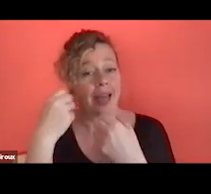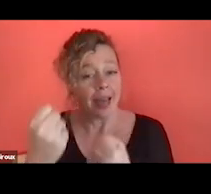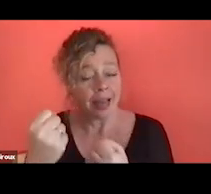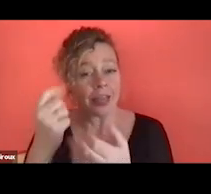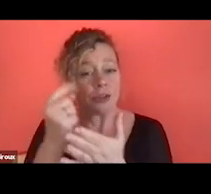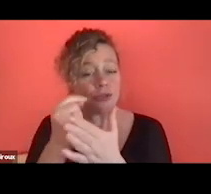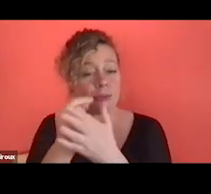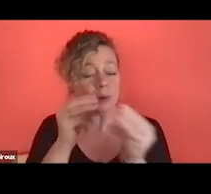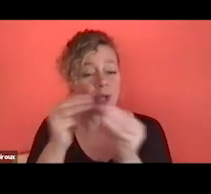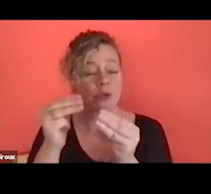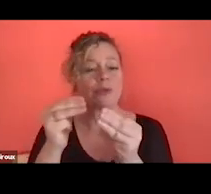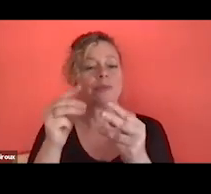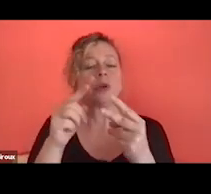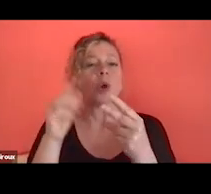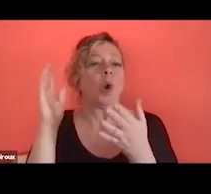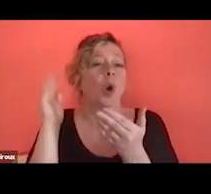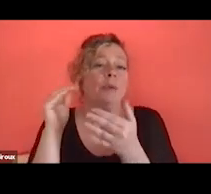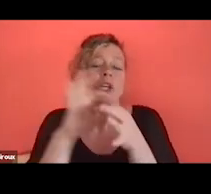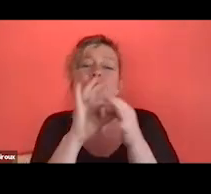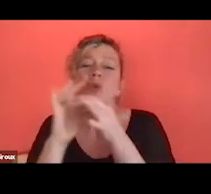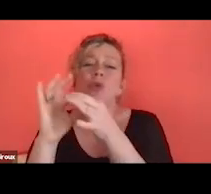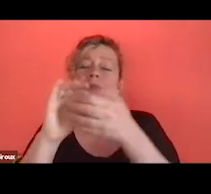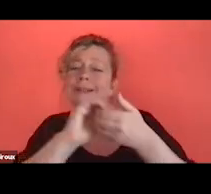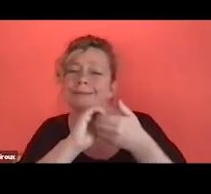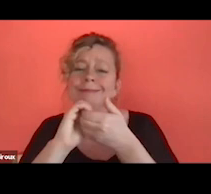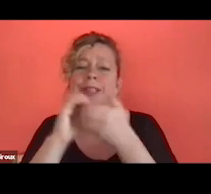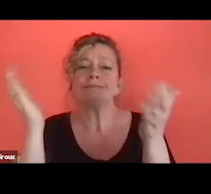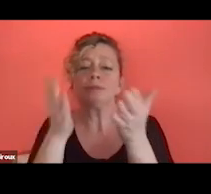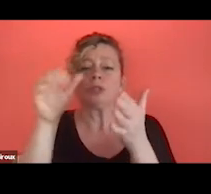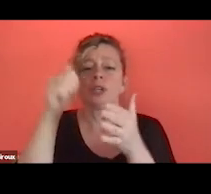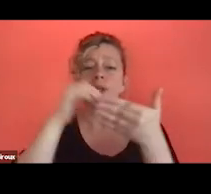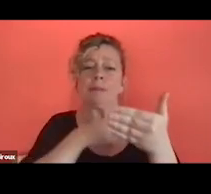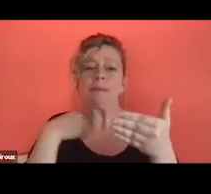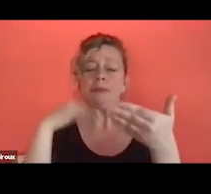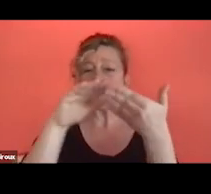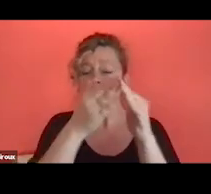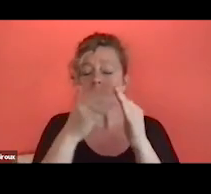Existe la esperanza de que podamos unificar y animar a otros miembros de nuestra comunidad. Existe la esperanza de que podamos esforzarnos